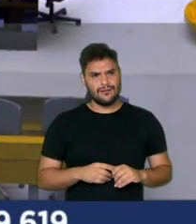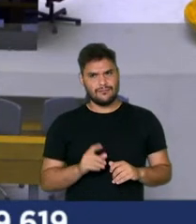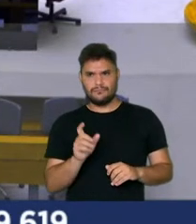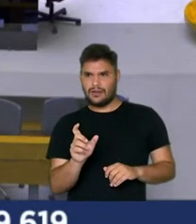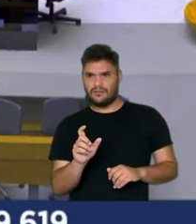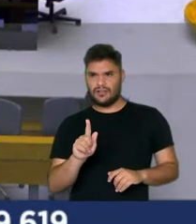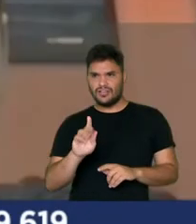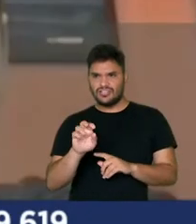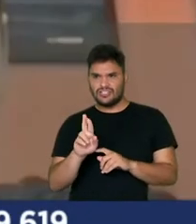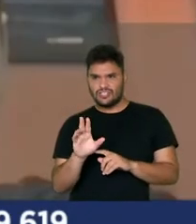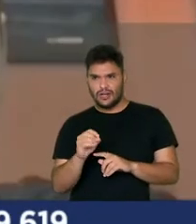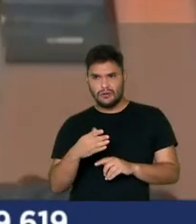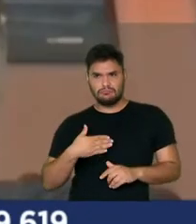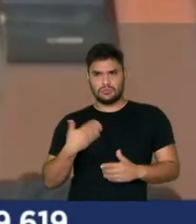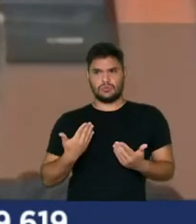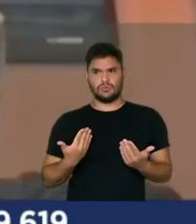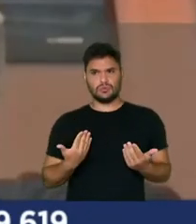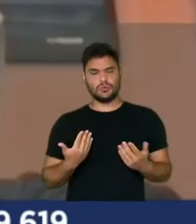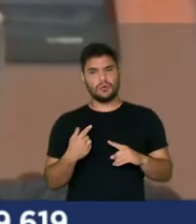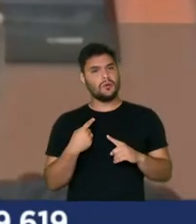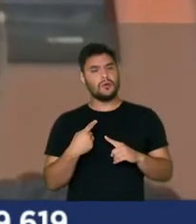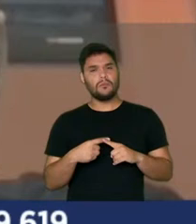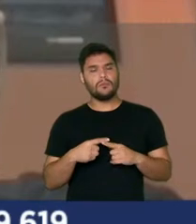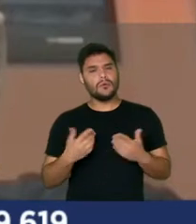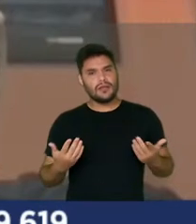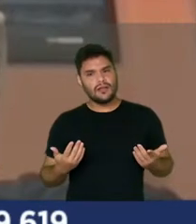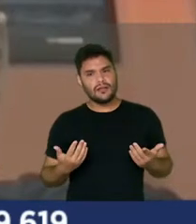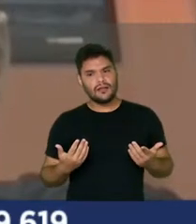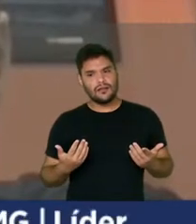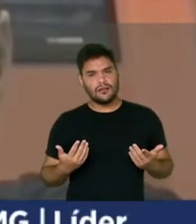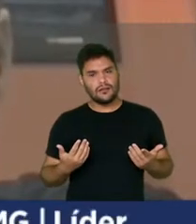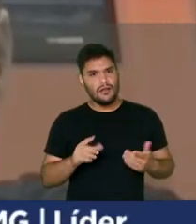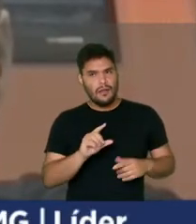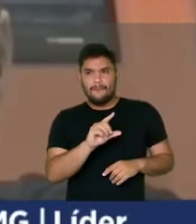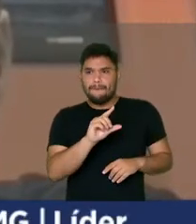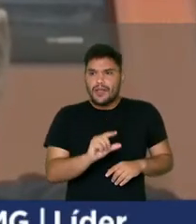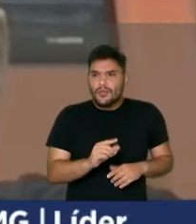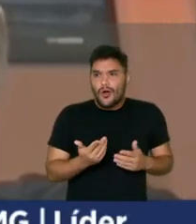PALAVRA GÊNERO EM ALGUM ARTIGO DESSE PROJETO. O SUSTO QUE A PALAVRA GÊNERO DÁ EM VÁRIOS PARLAMENTARES DEVERIA